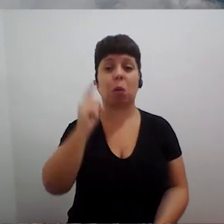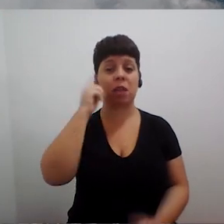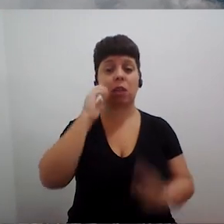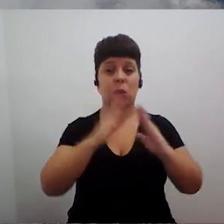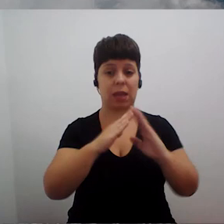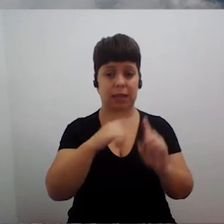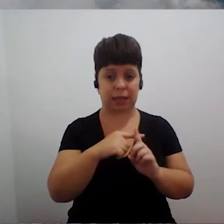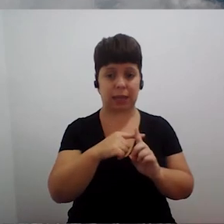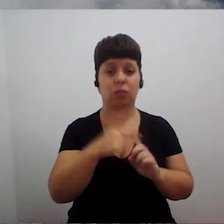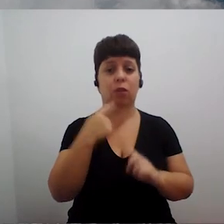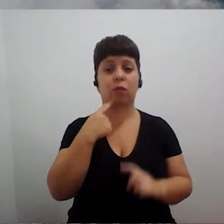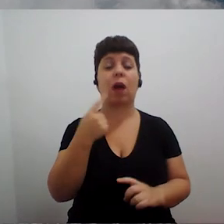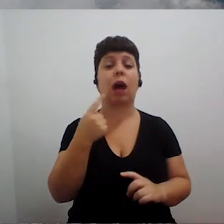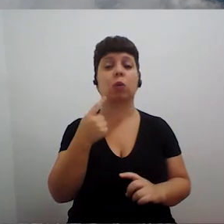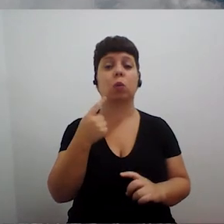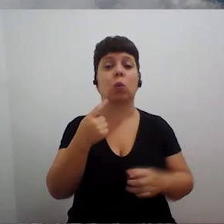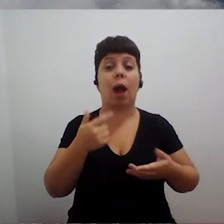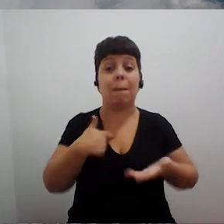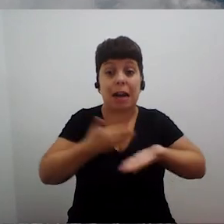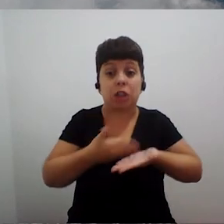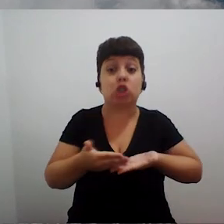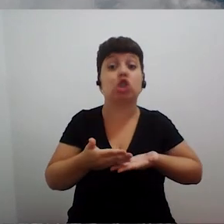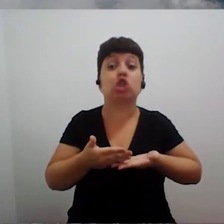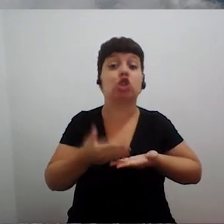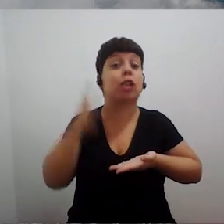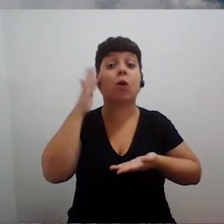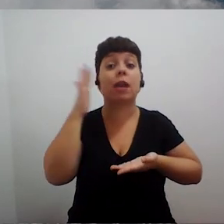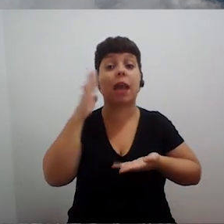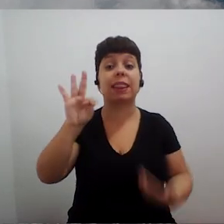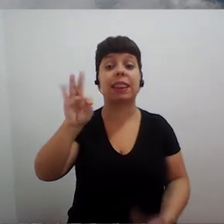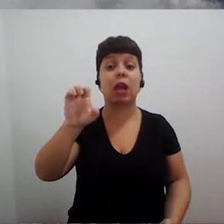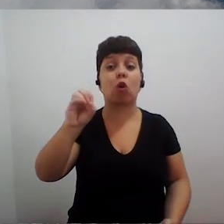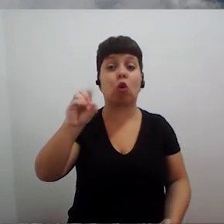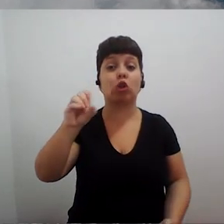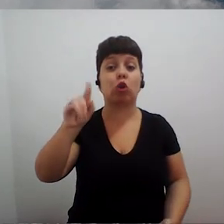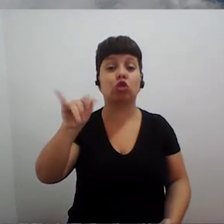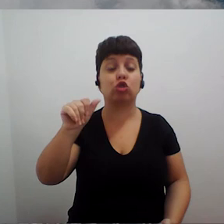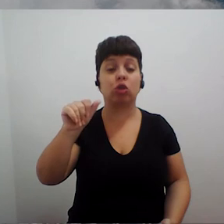aqui eu falo a partir da teologia, compreendermos oceano como um grande templo.